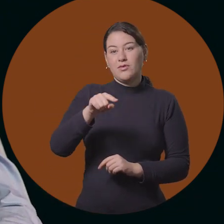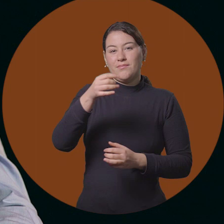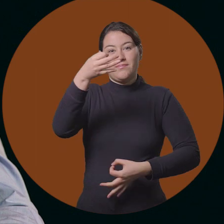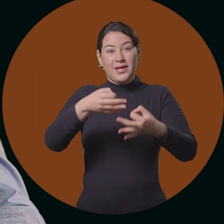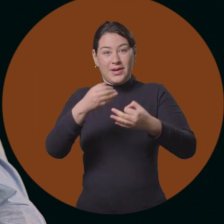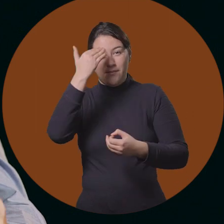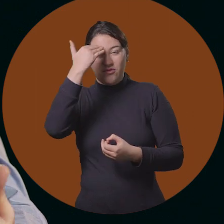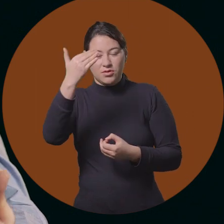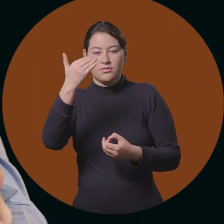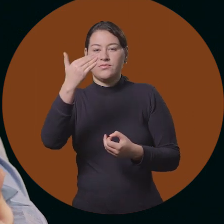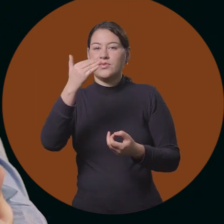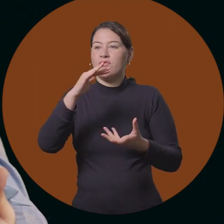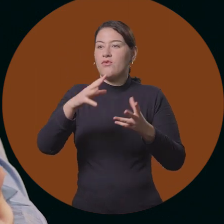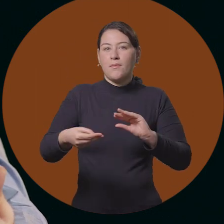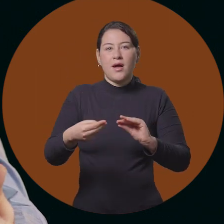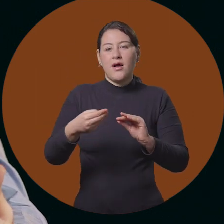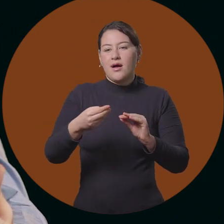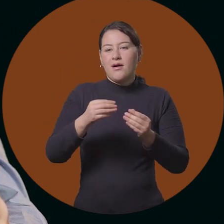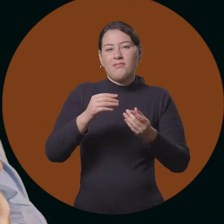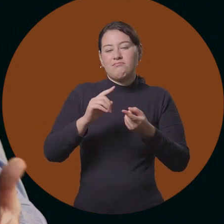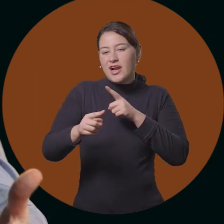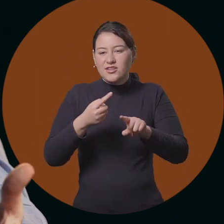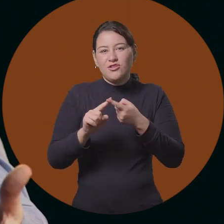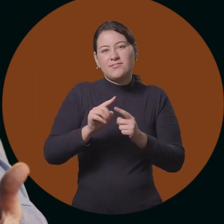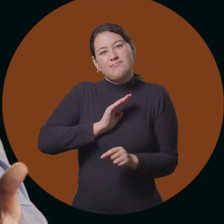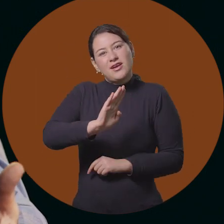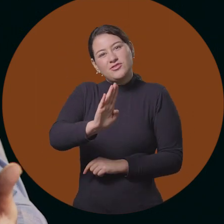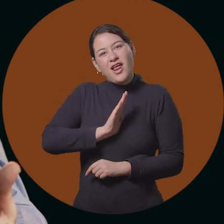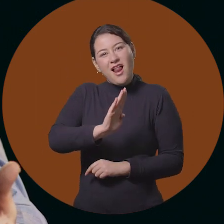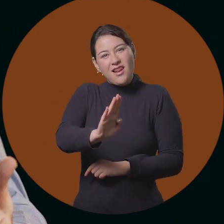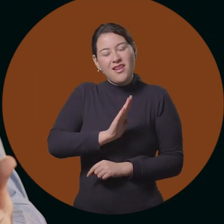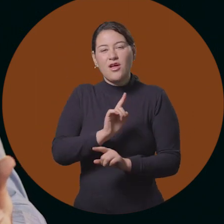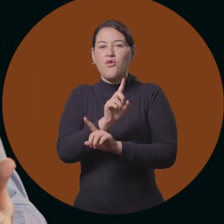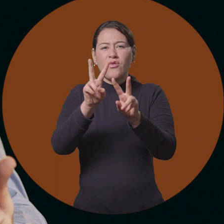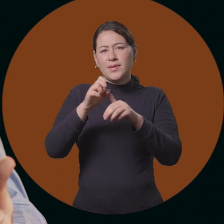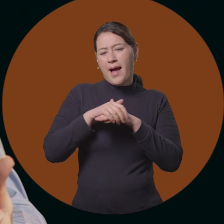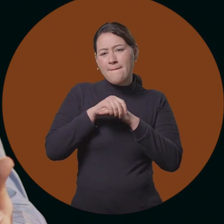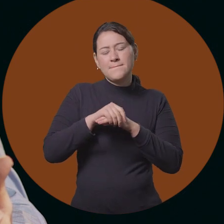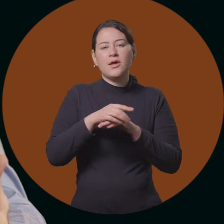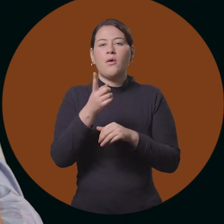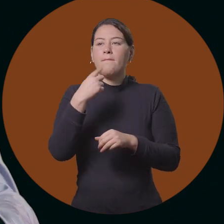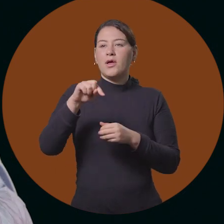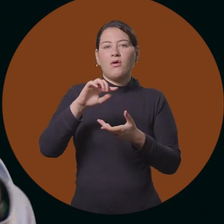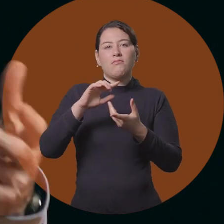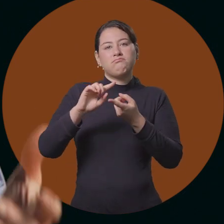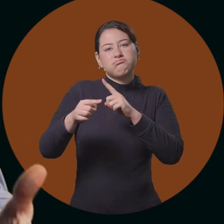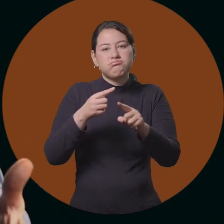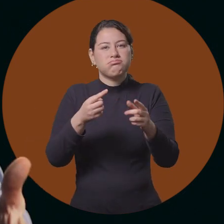que fue una relación también muy personal. No en el sentido de amigos, pero una relación de después de tener conversaciones